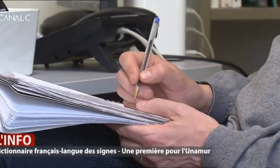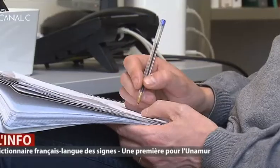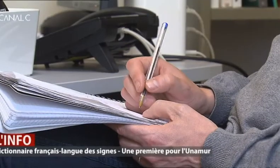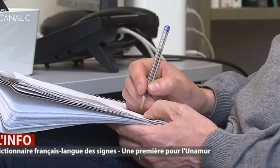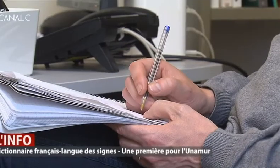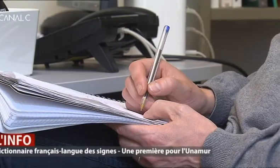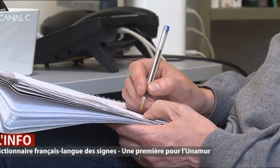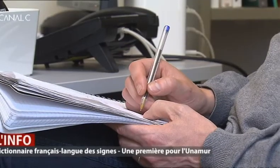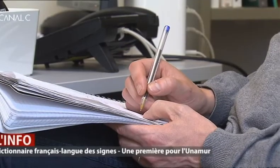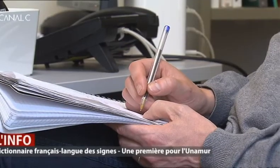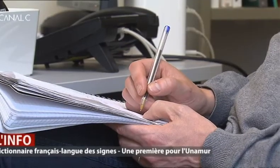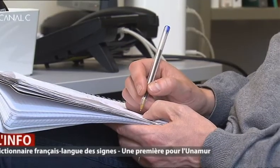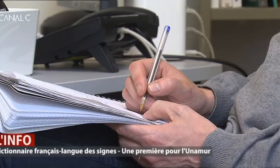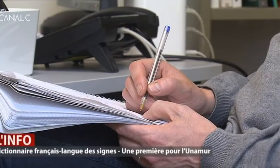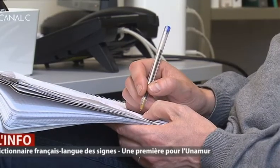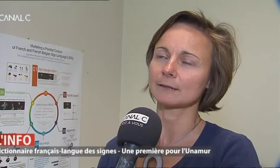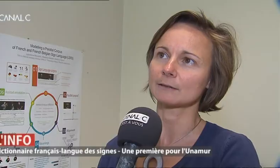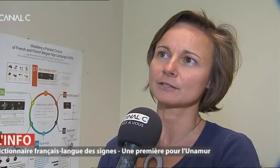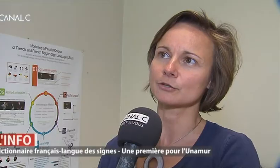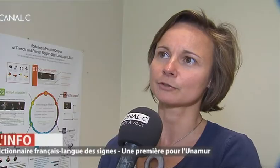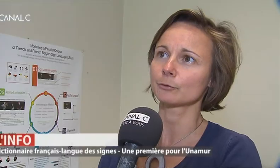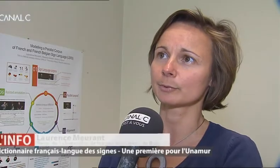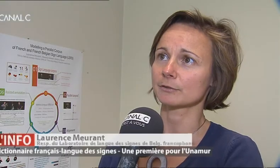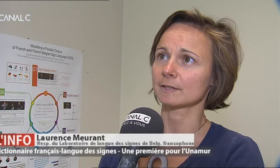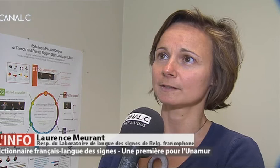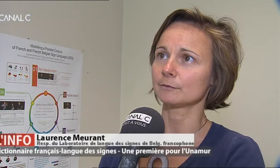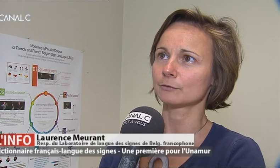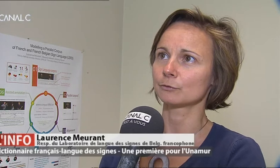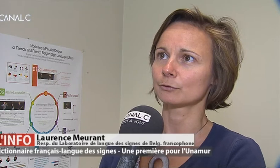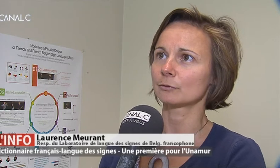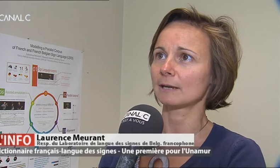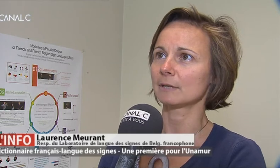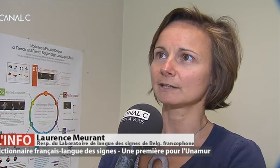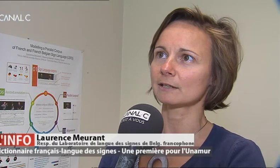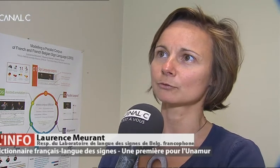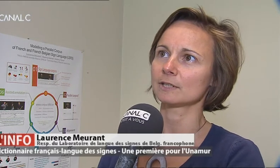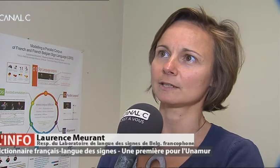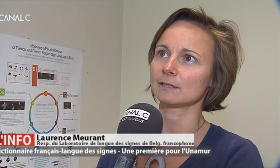On voulait avoir un échantillon représentatif de la manière dont les